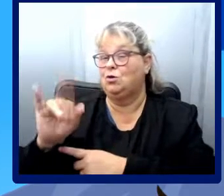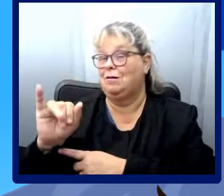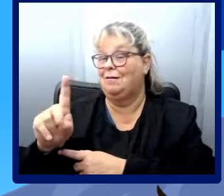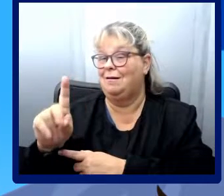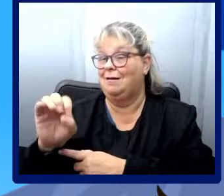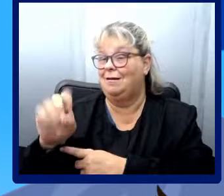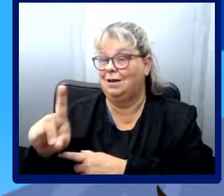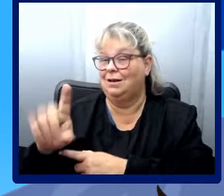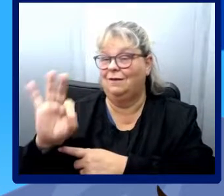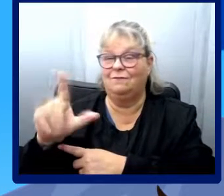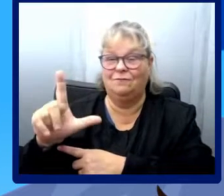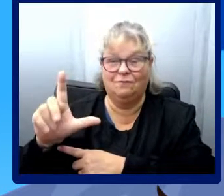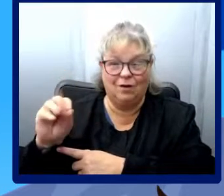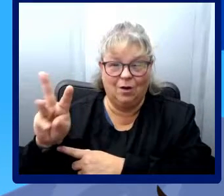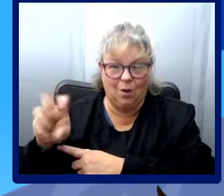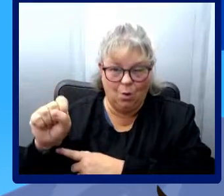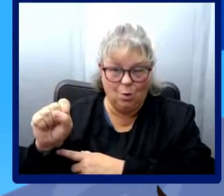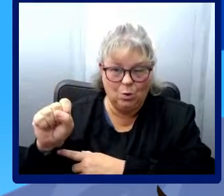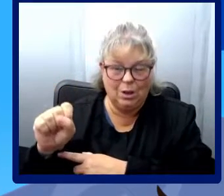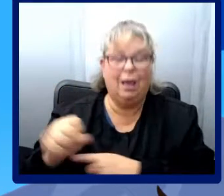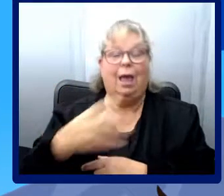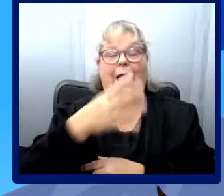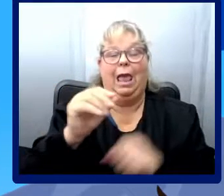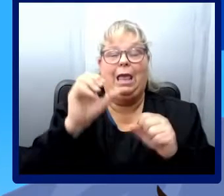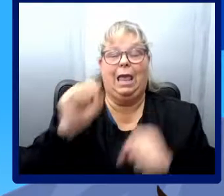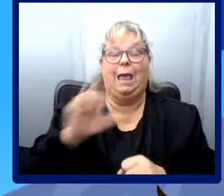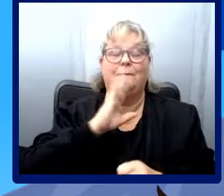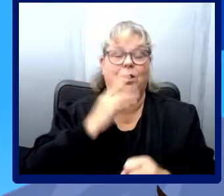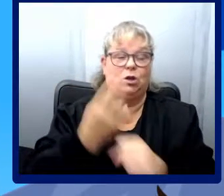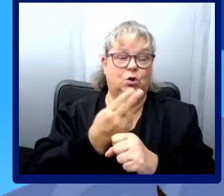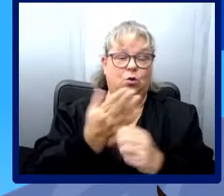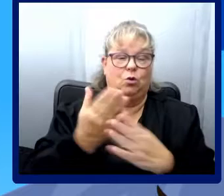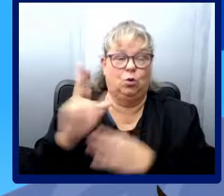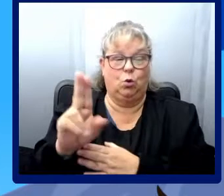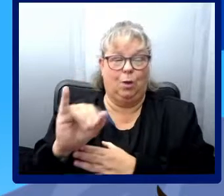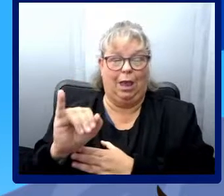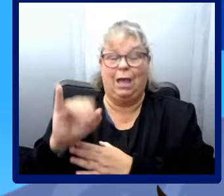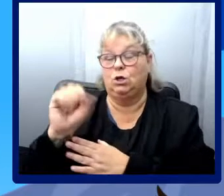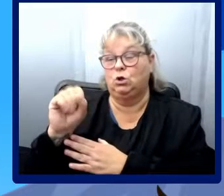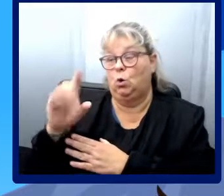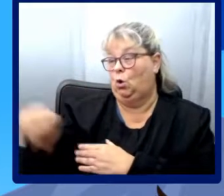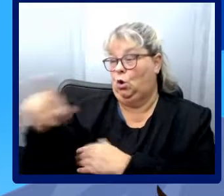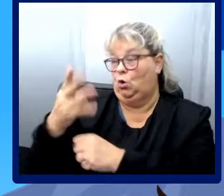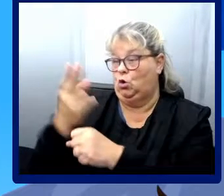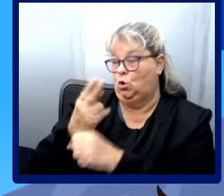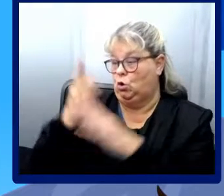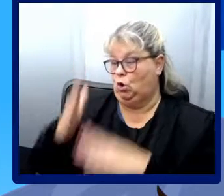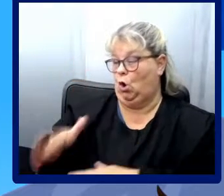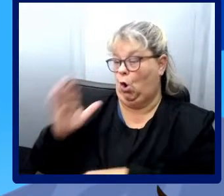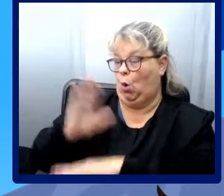y conectores lógicos y pueden ser evocados mediante UI. Pueden llevar al usuario en un viaje de proceso paso a paso